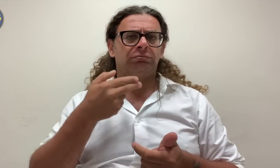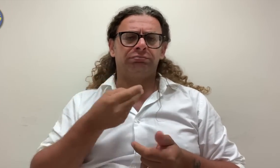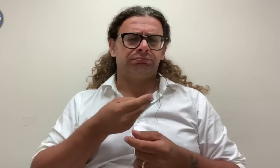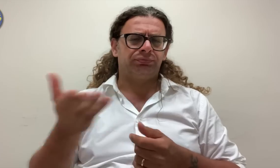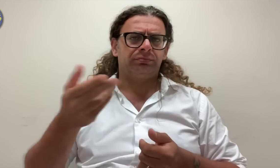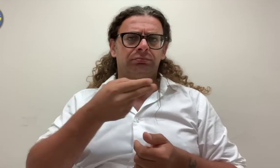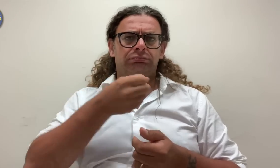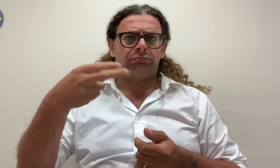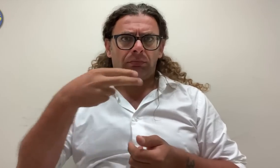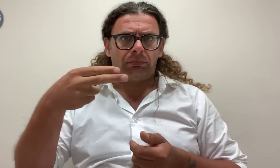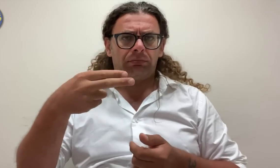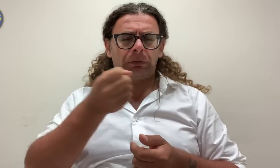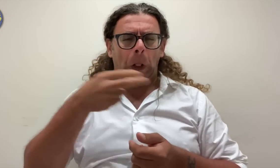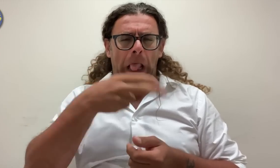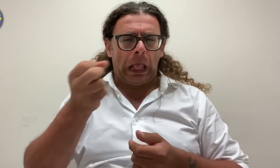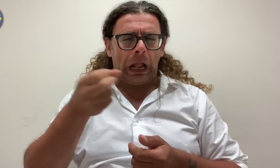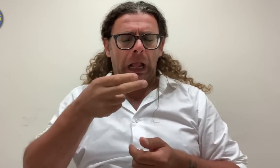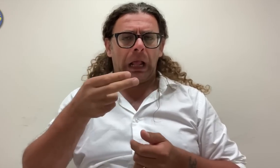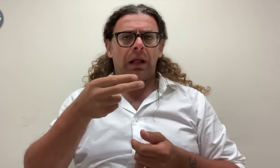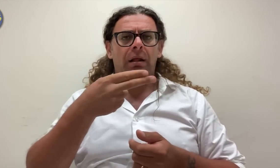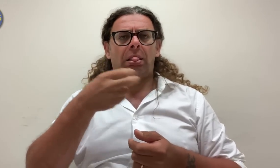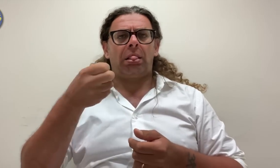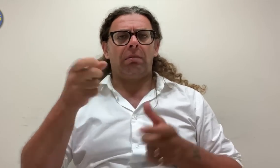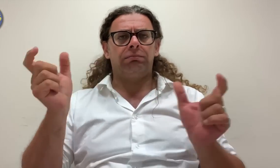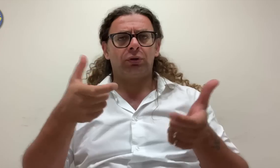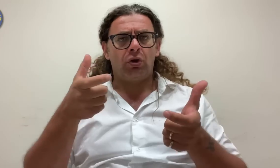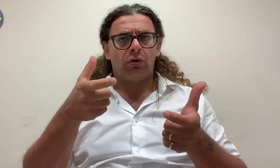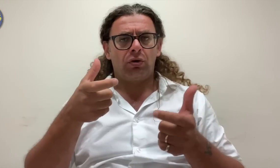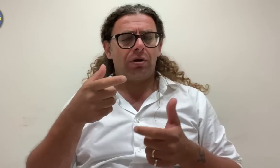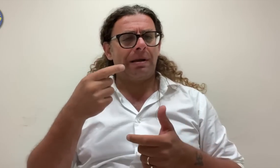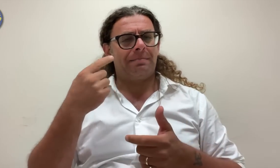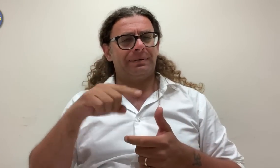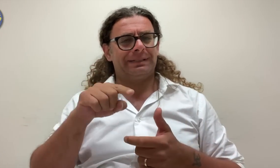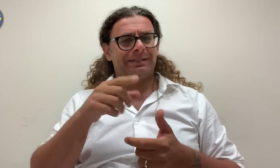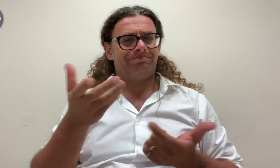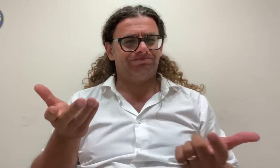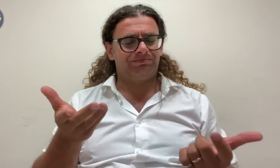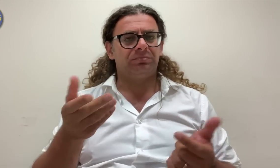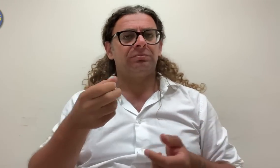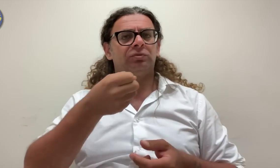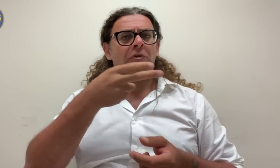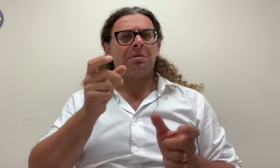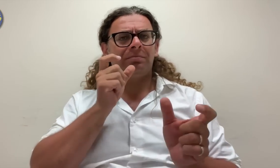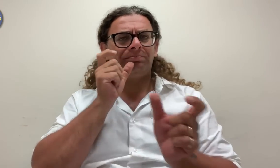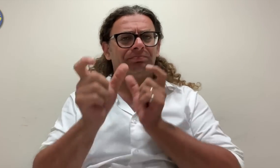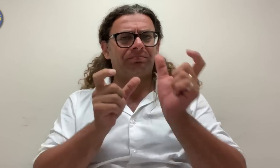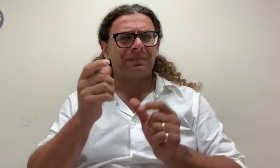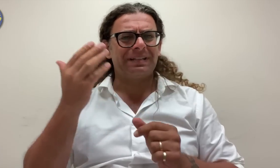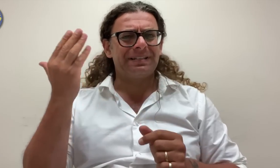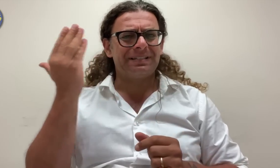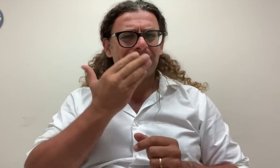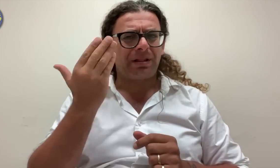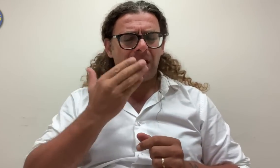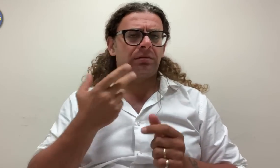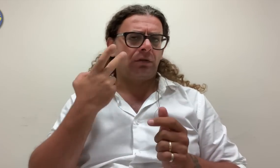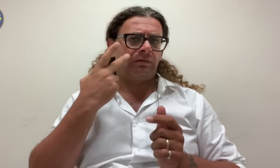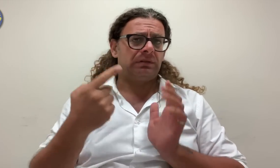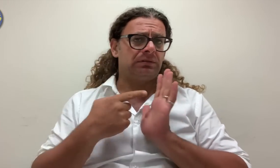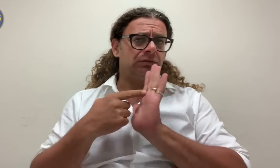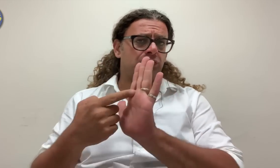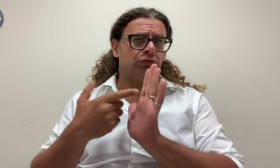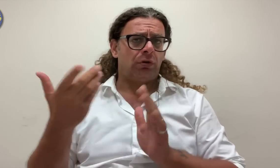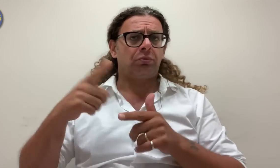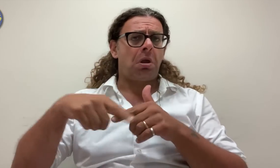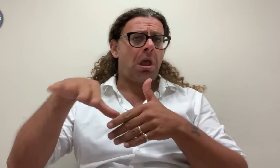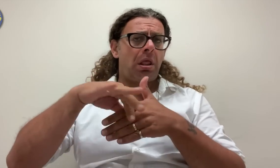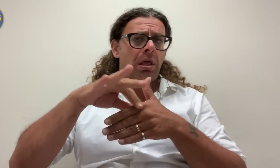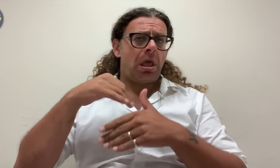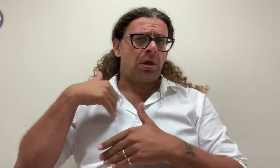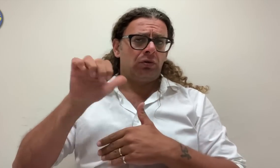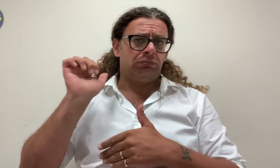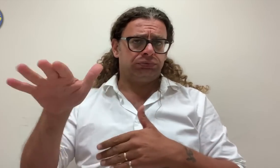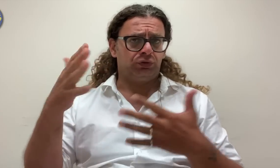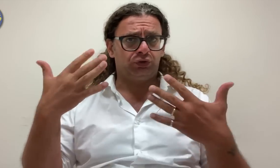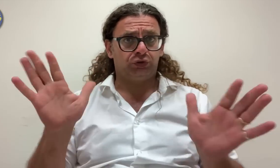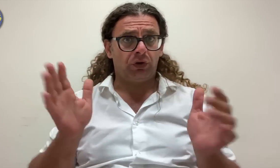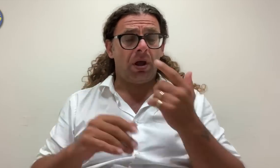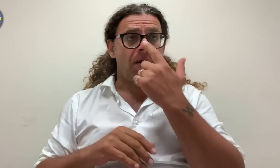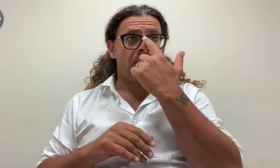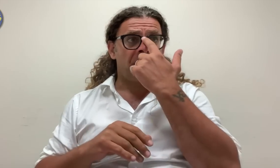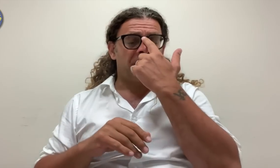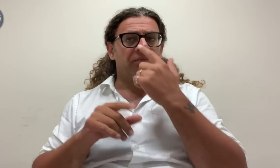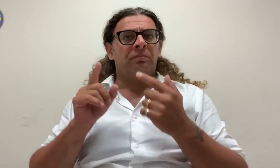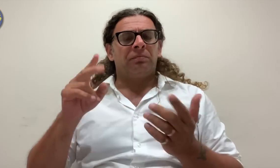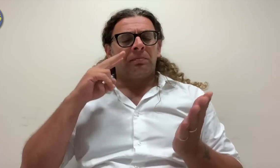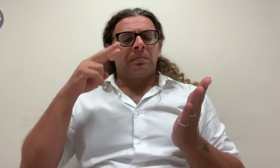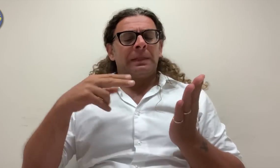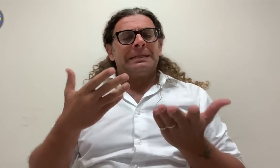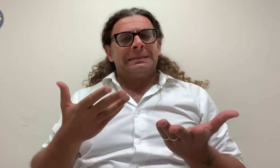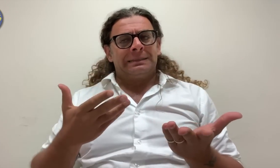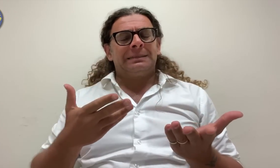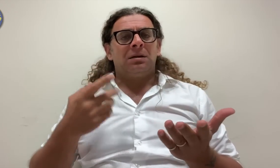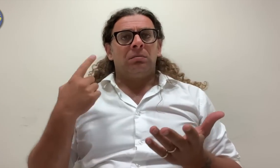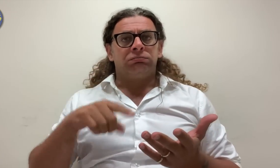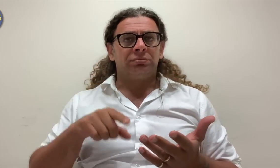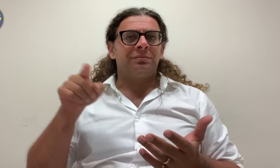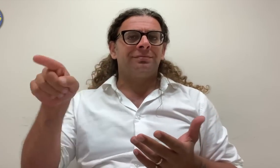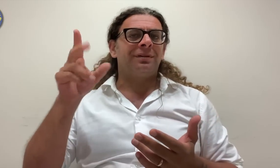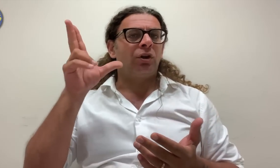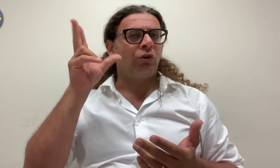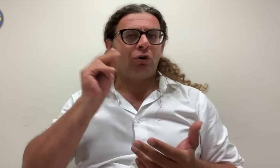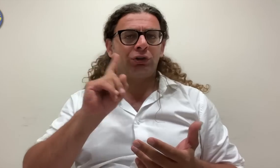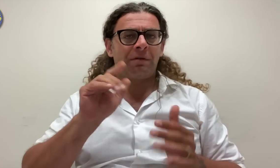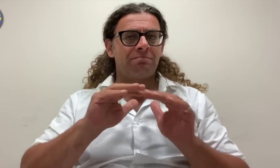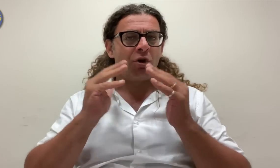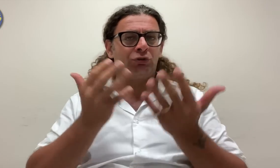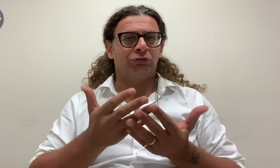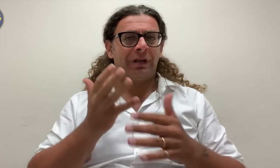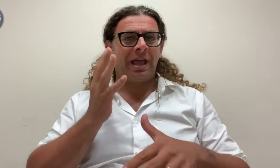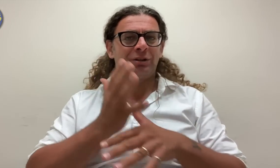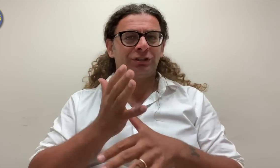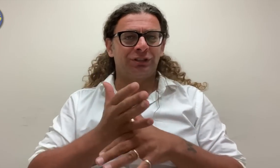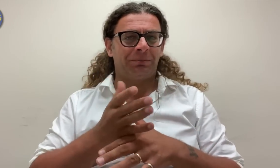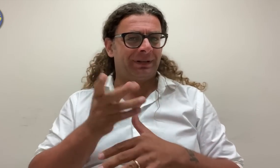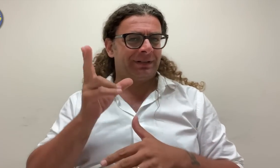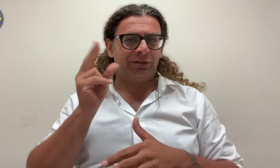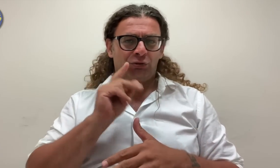evince che i testi spesso si interrompono, vengono utilizzate parole errate, etc. Il Presidente dalla Commissione di Vigilanza RAI non era a conoscenza del mondo